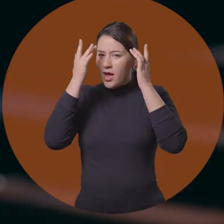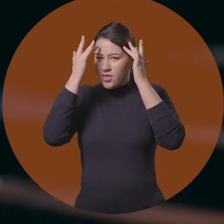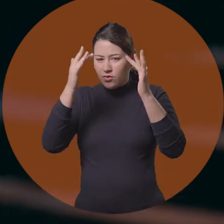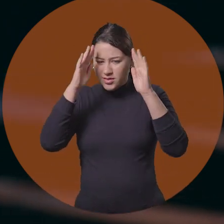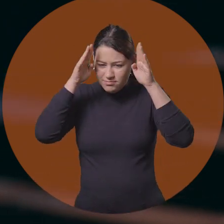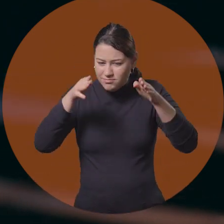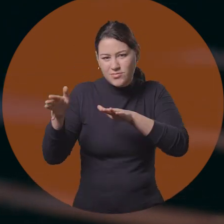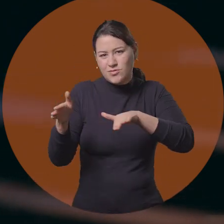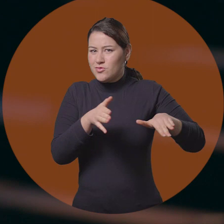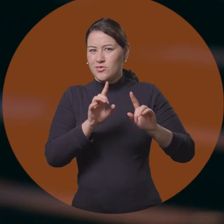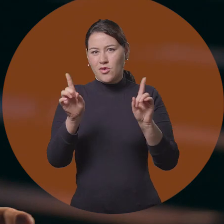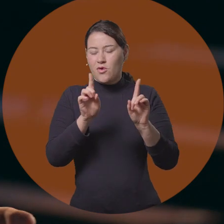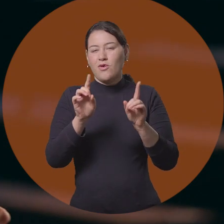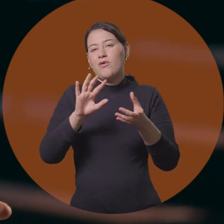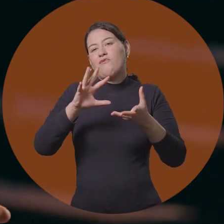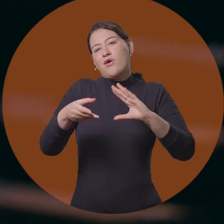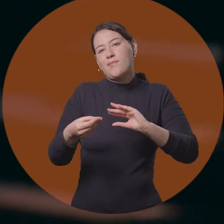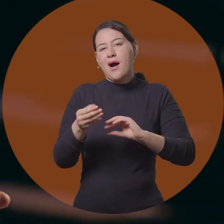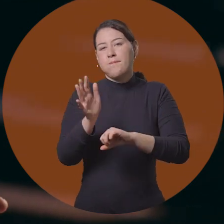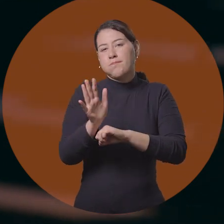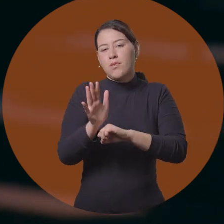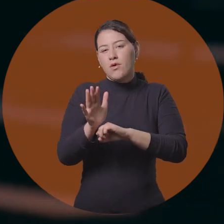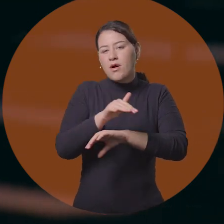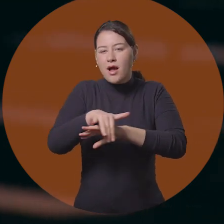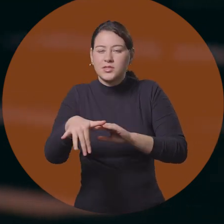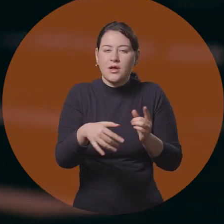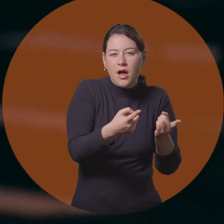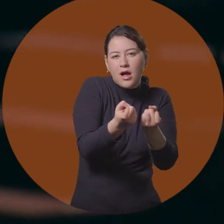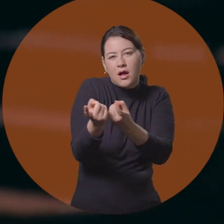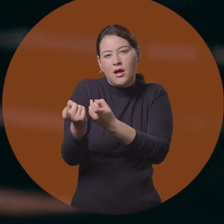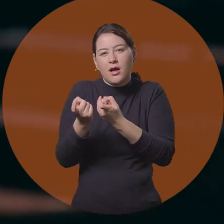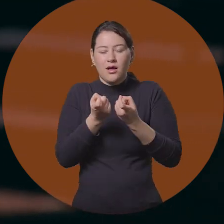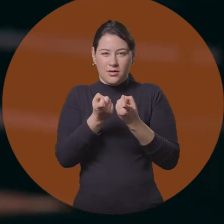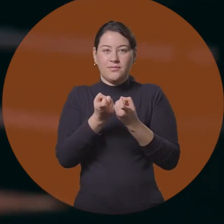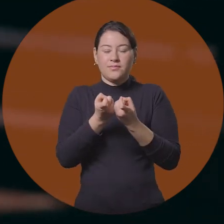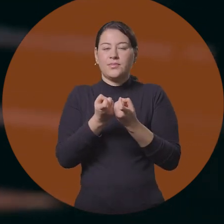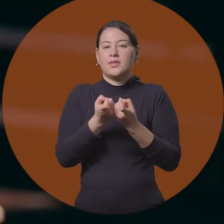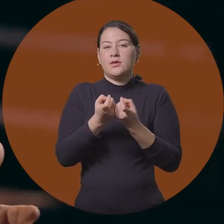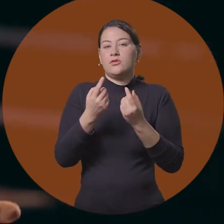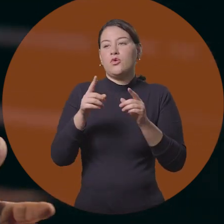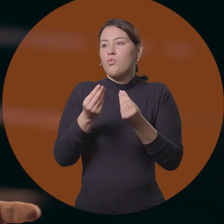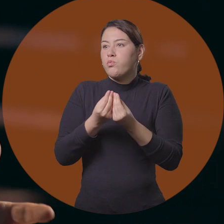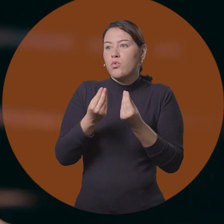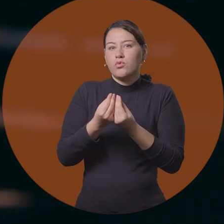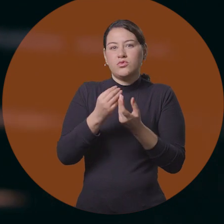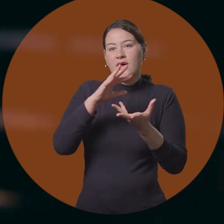Aprendí en lo que llamamos la universidad de la calle. Aprendí mucho en eso. Estuve expuesto a muchas de esas situaciones.